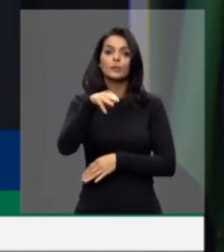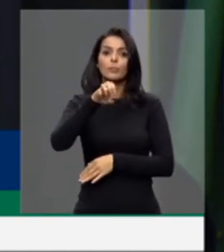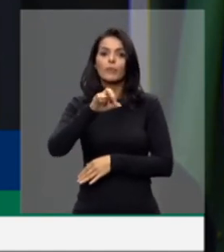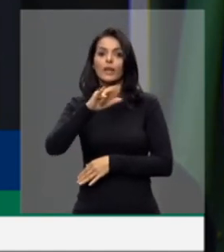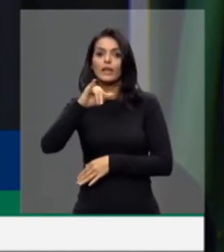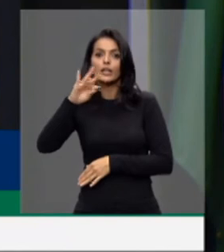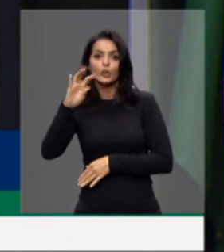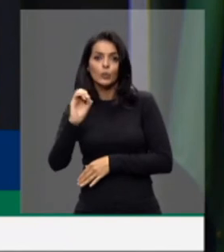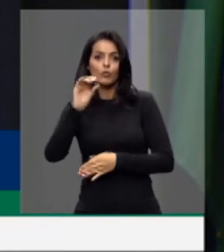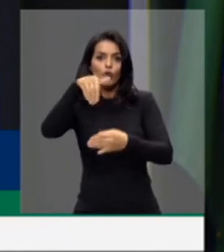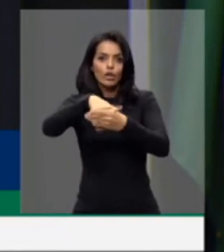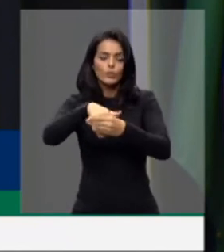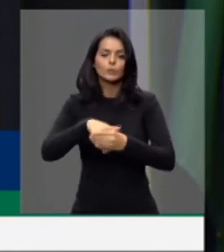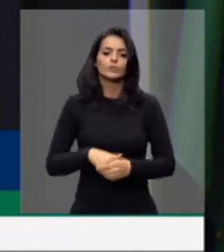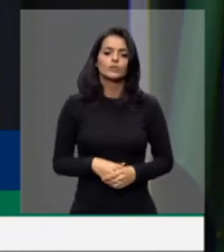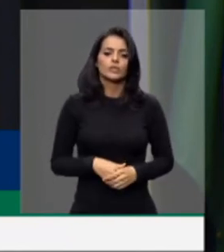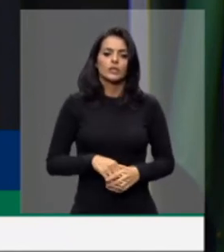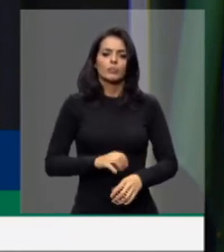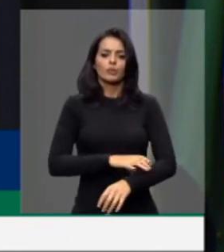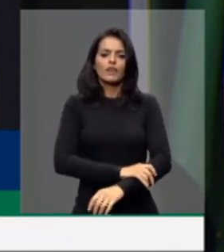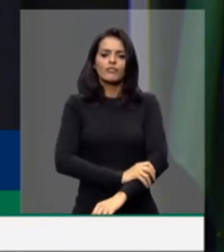REGIÃO. ENTÃO SAÚDO A TODOS, DE PEDIR LICENÇA PARA IR DIRETO AO MÉRITO NA MATÉ